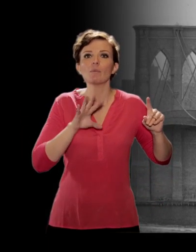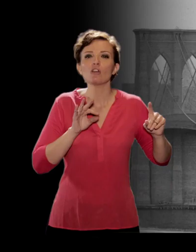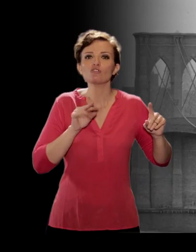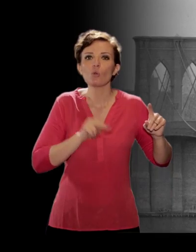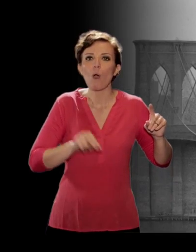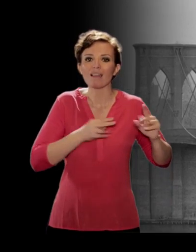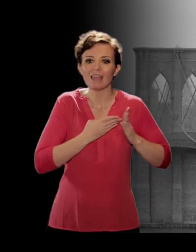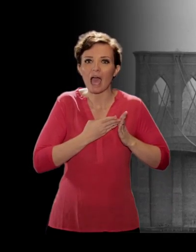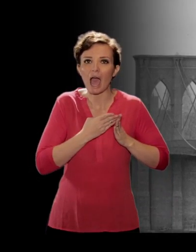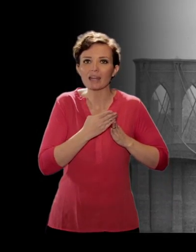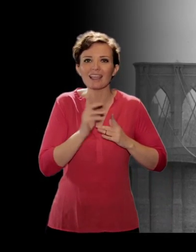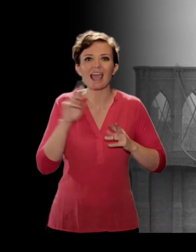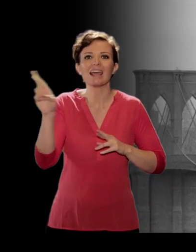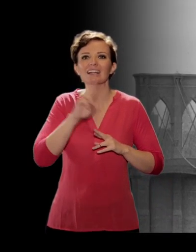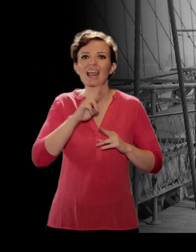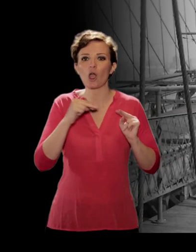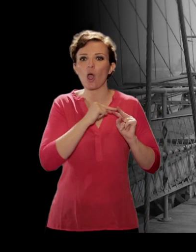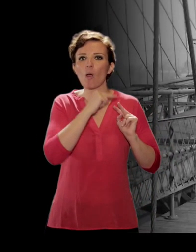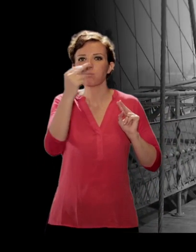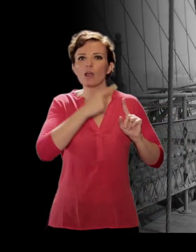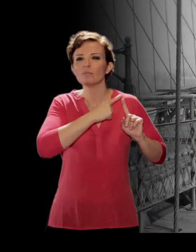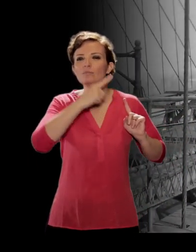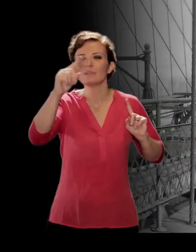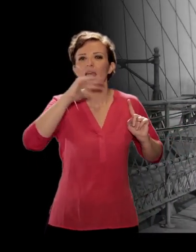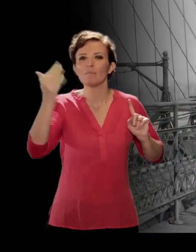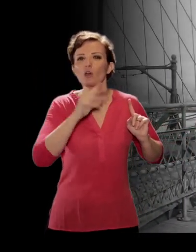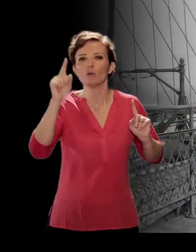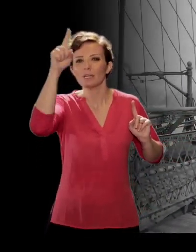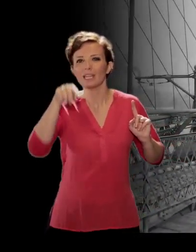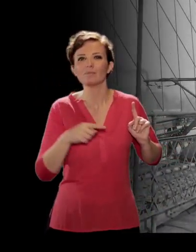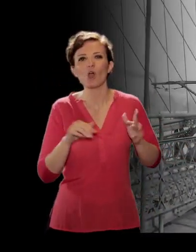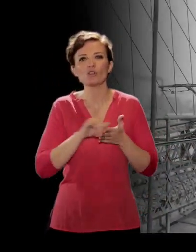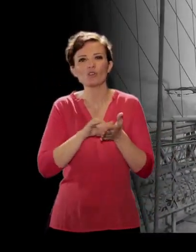il ponte di Brooklyn a New York costruito nel 1883,